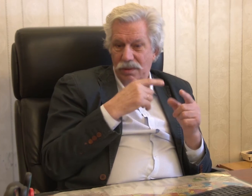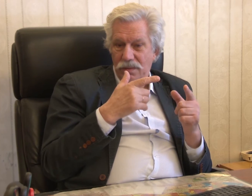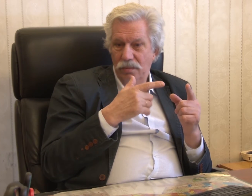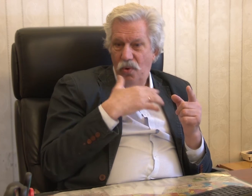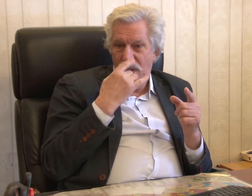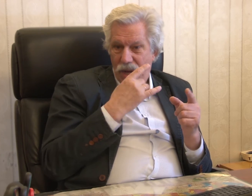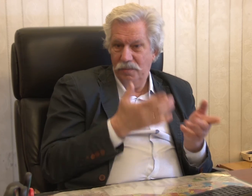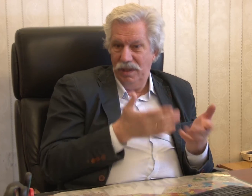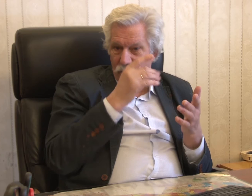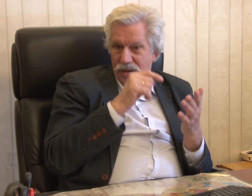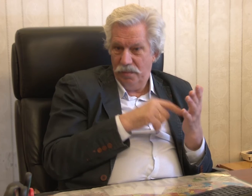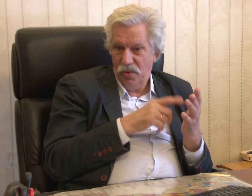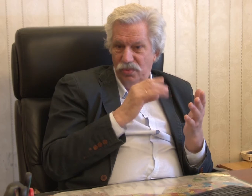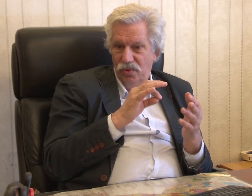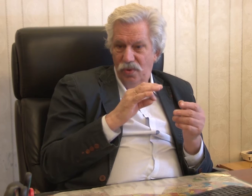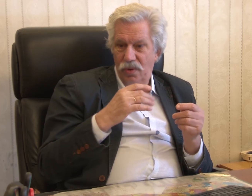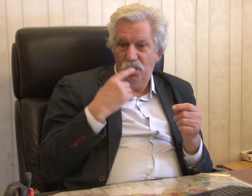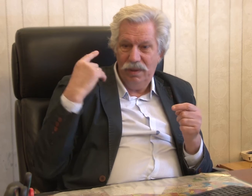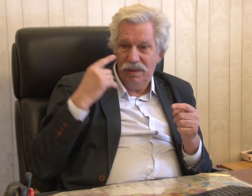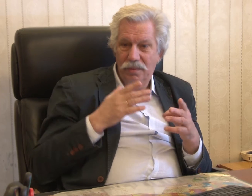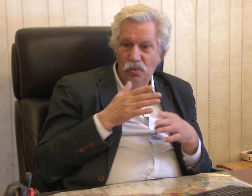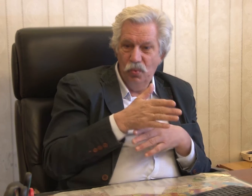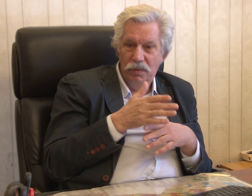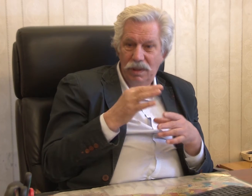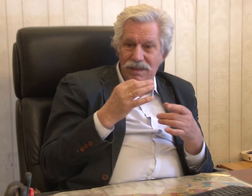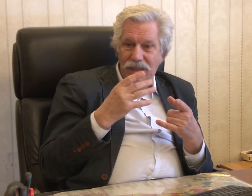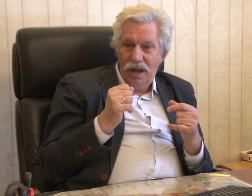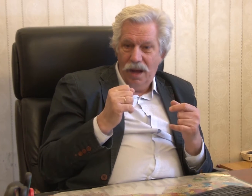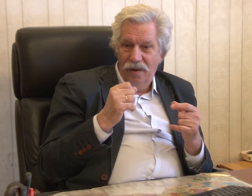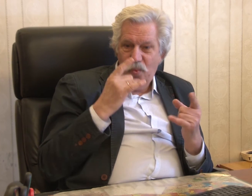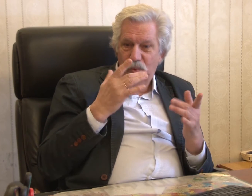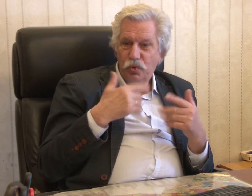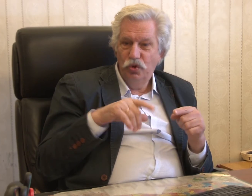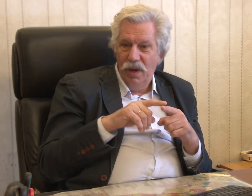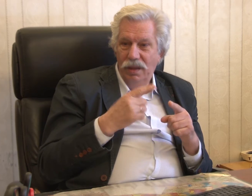много раз поднимал вопрос о доступности культурных учреждений для глухих,